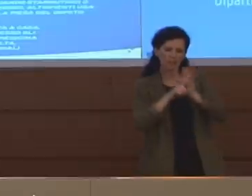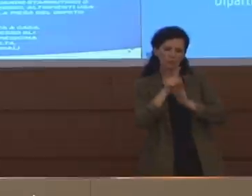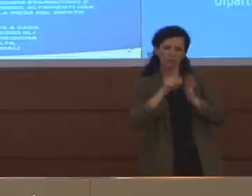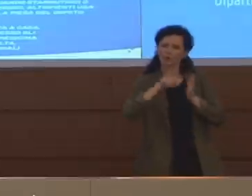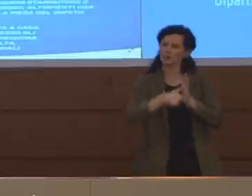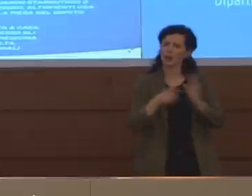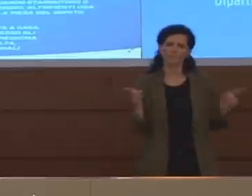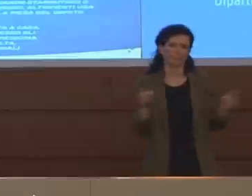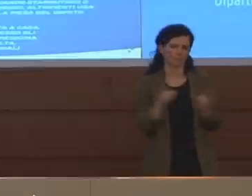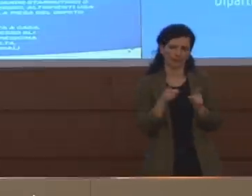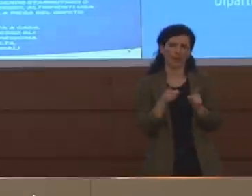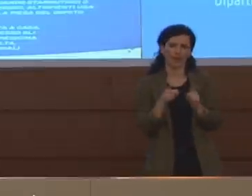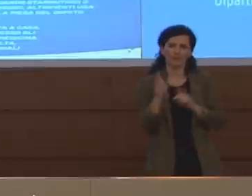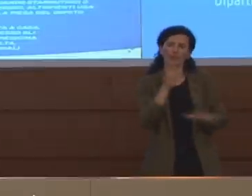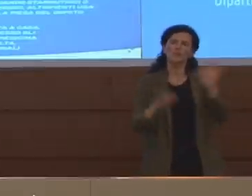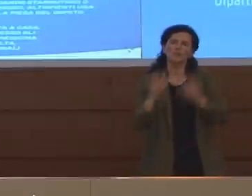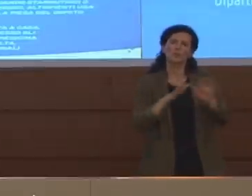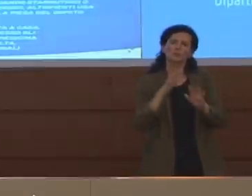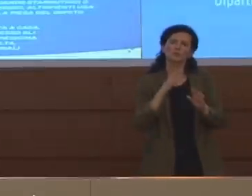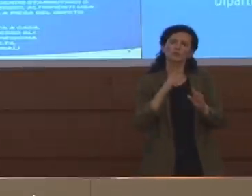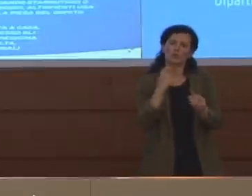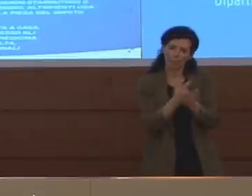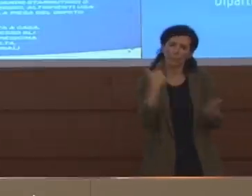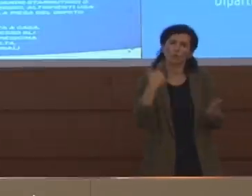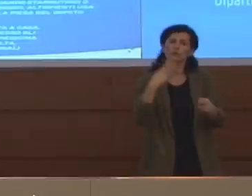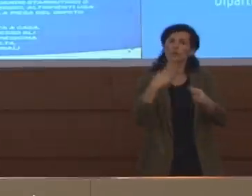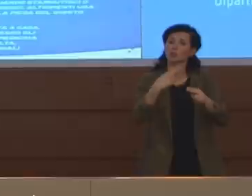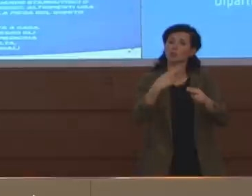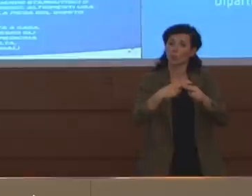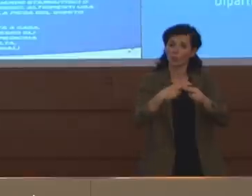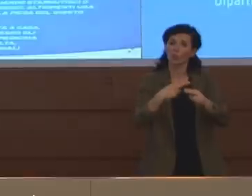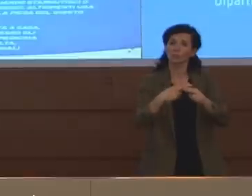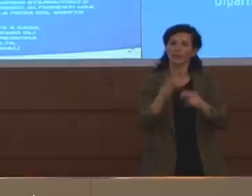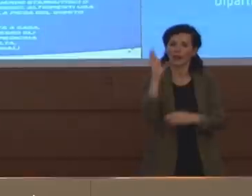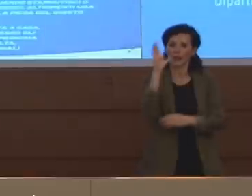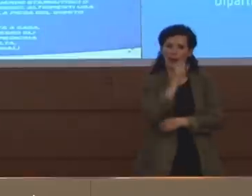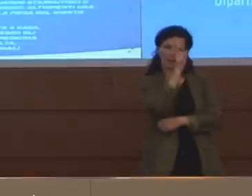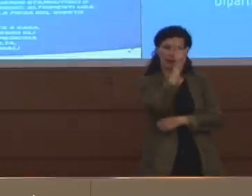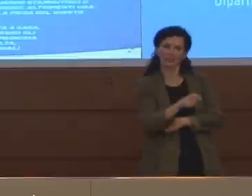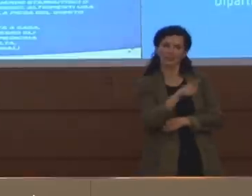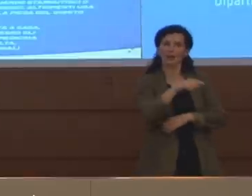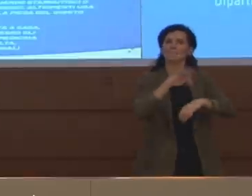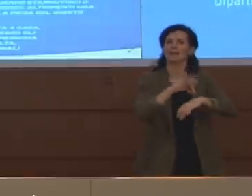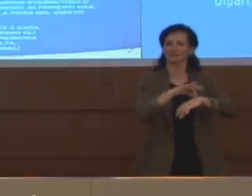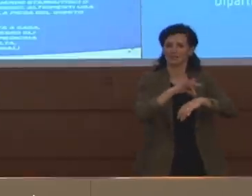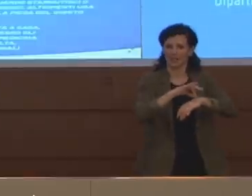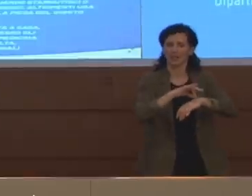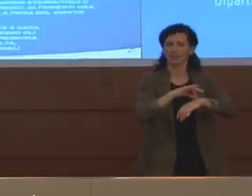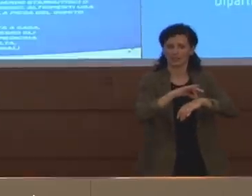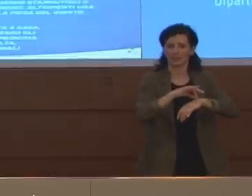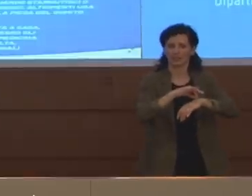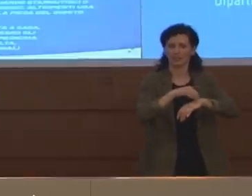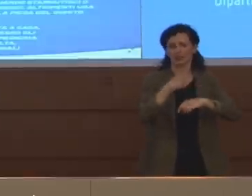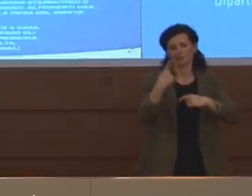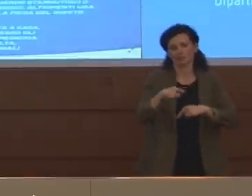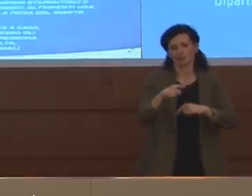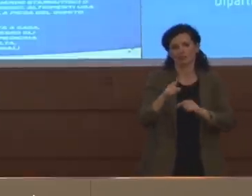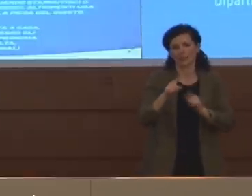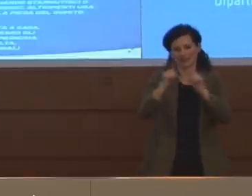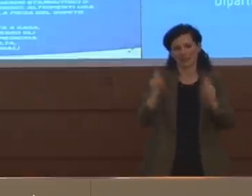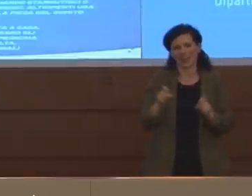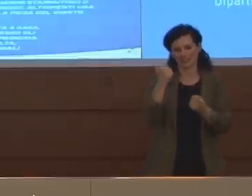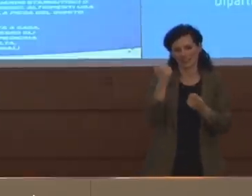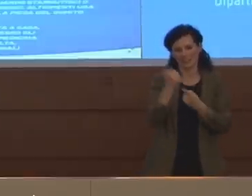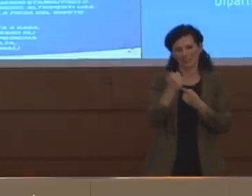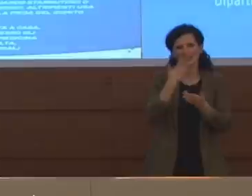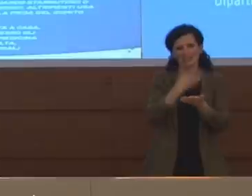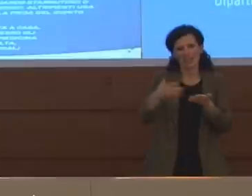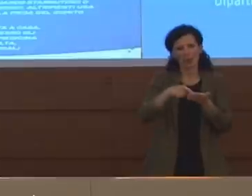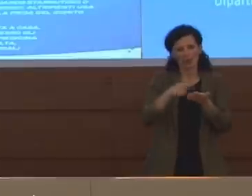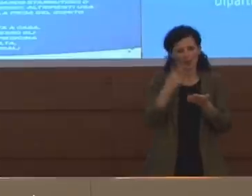saranno utili da ottenersi rispetto al test di sieroprevalenza. Nelle prossime